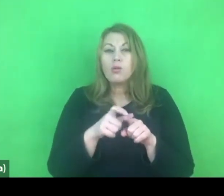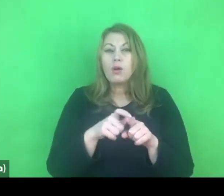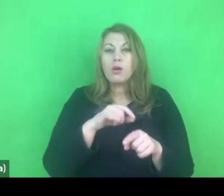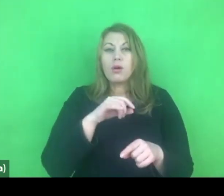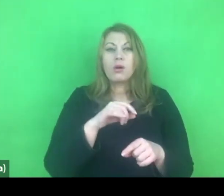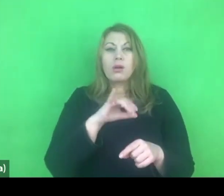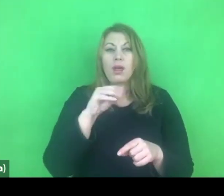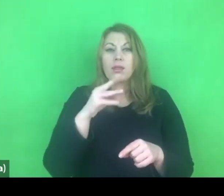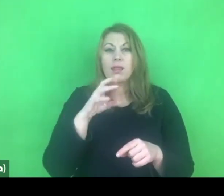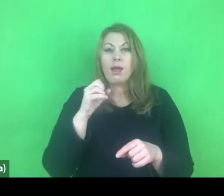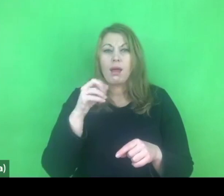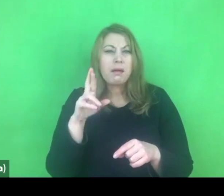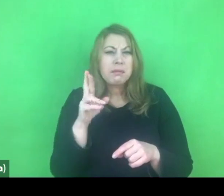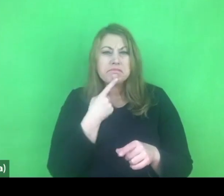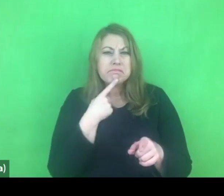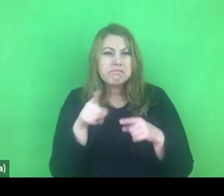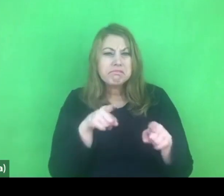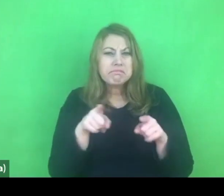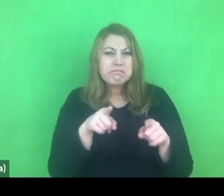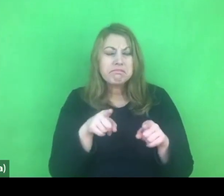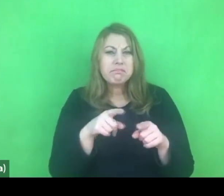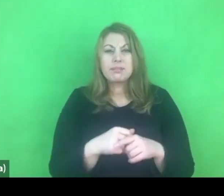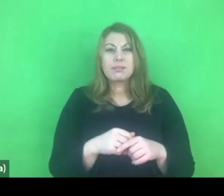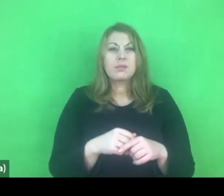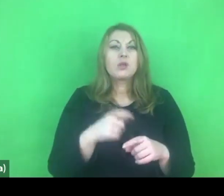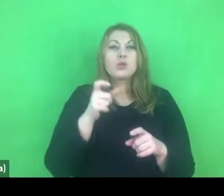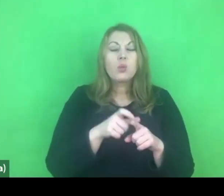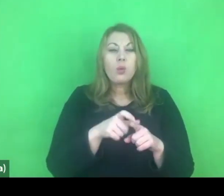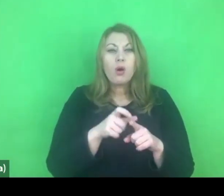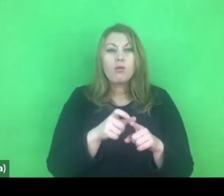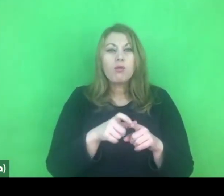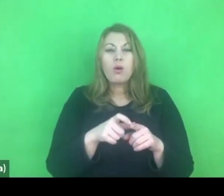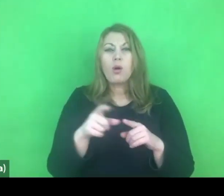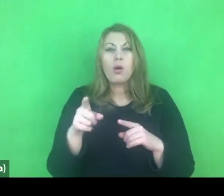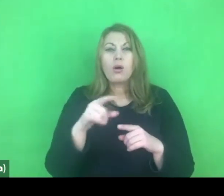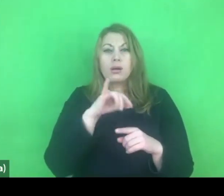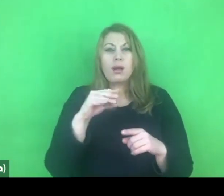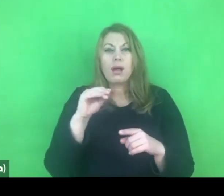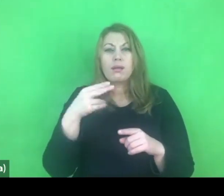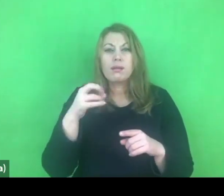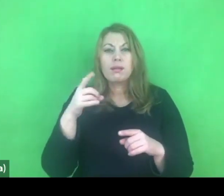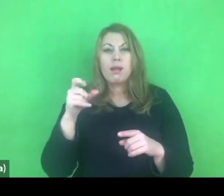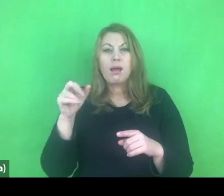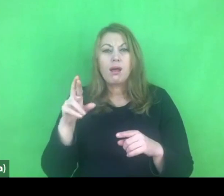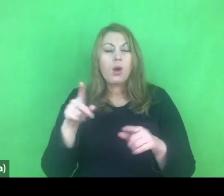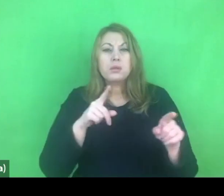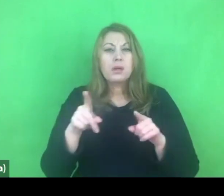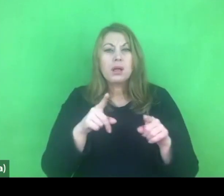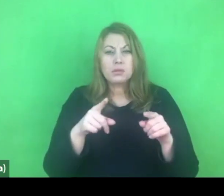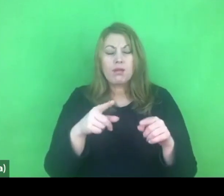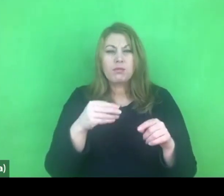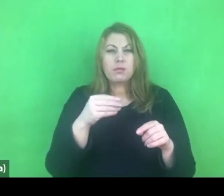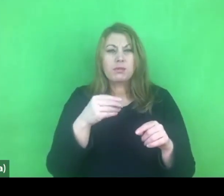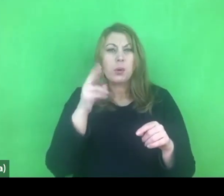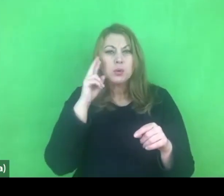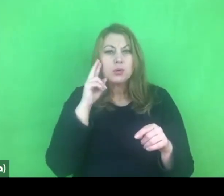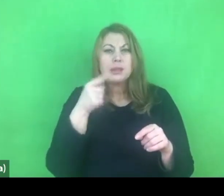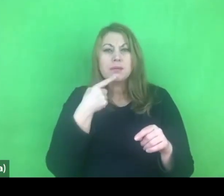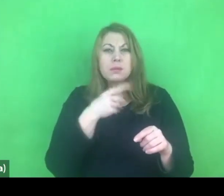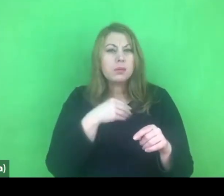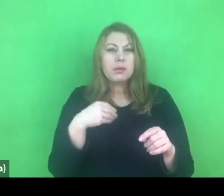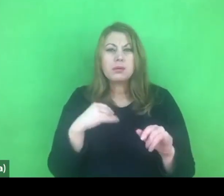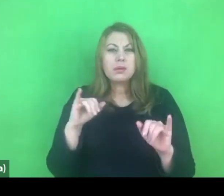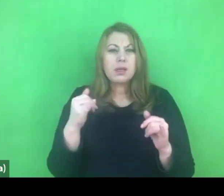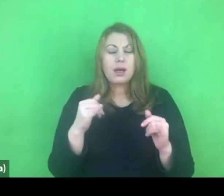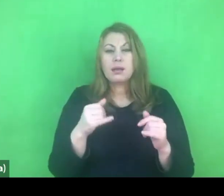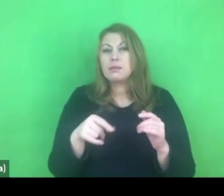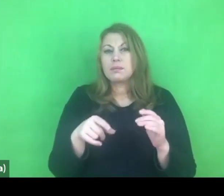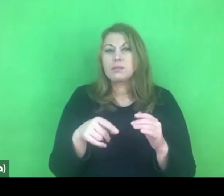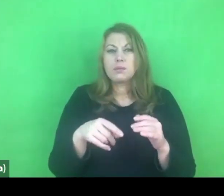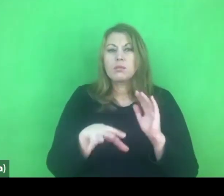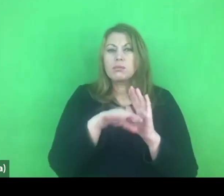Otóż nie - słowo gender, według słownika języka polskiego wydanego przez PWN,